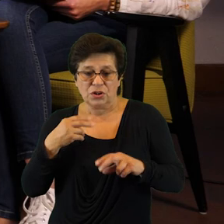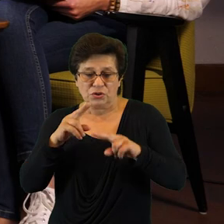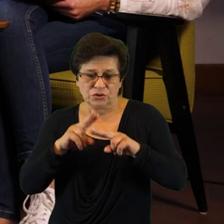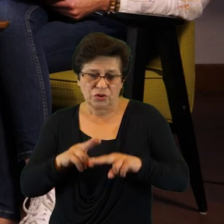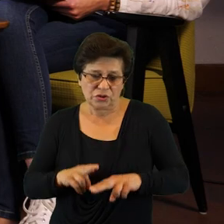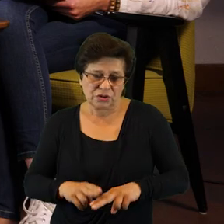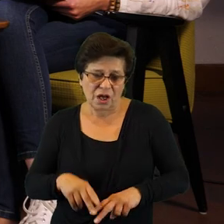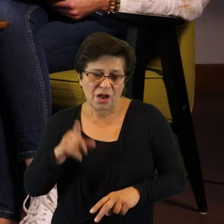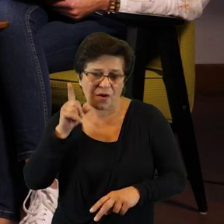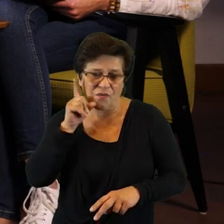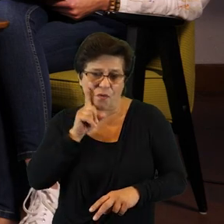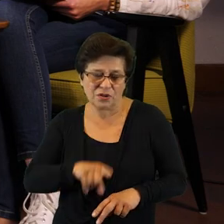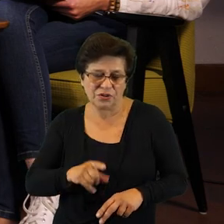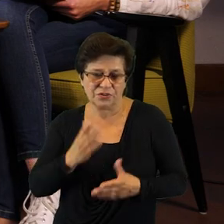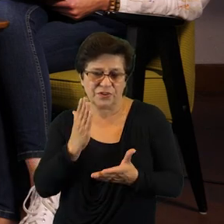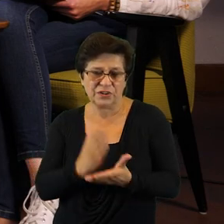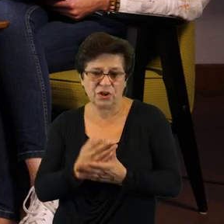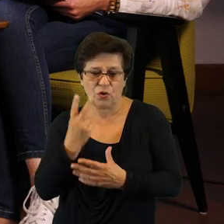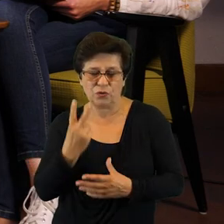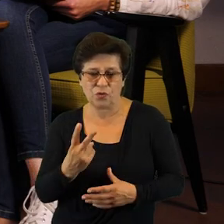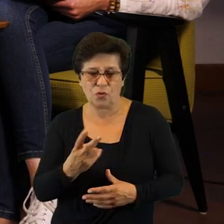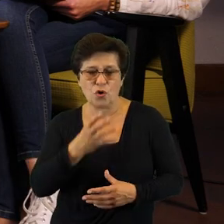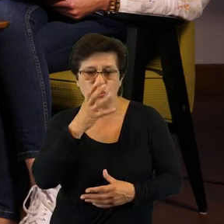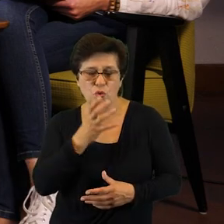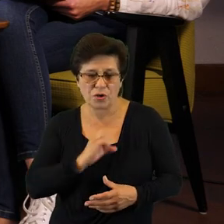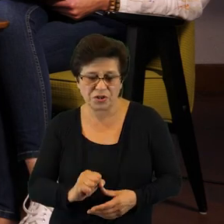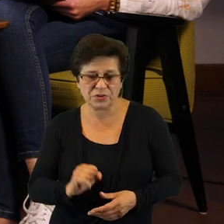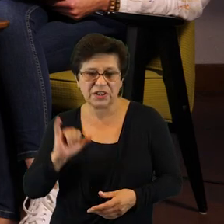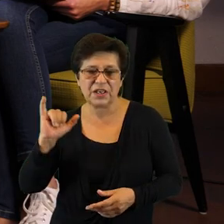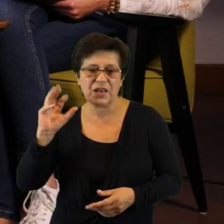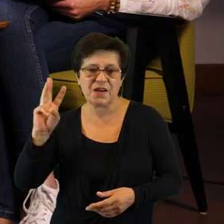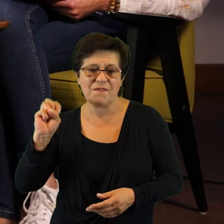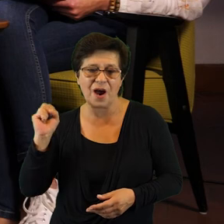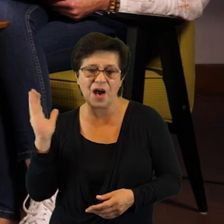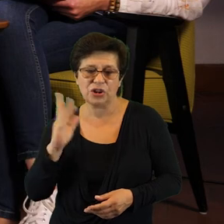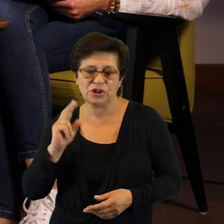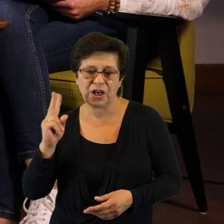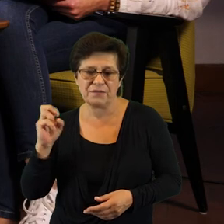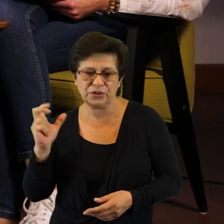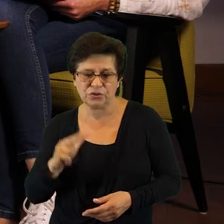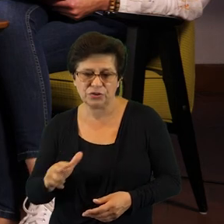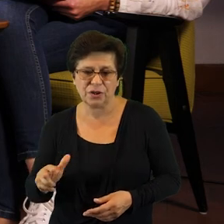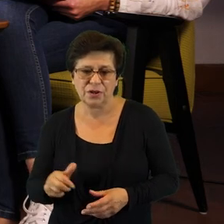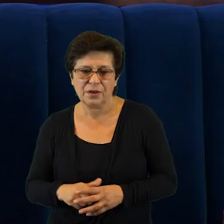tych dwóch Skamandrytów, Słonimski i Iwaszkiewicz. Nawiasem, jak Iwaszkiewicz po Słonimskim został prezesem